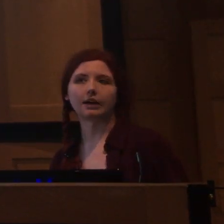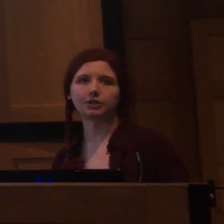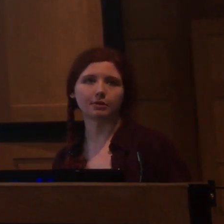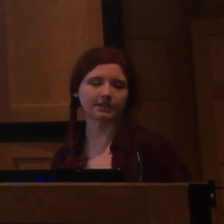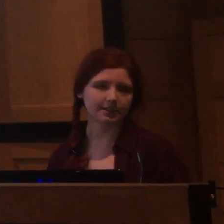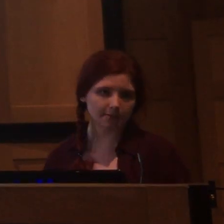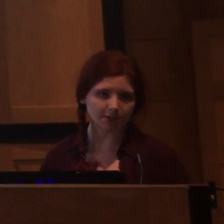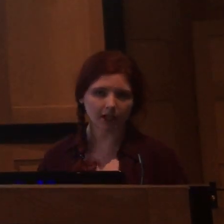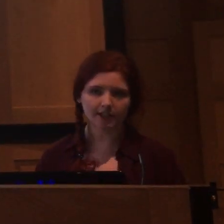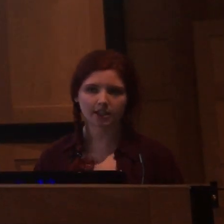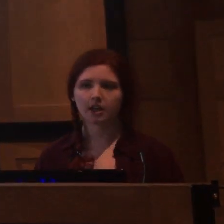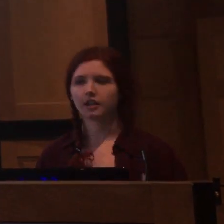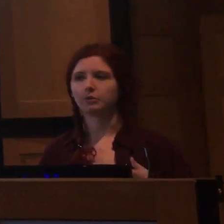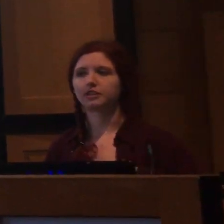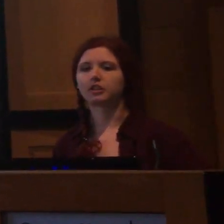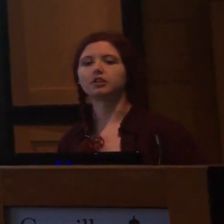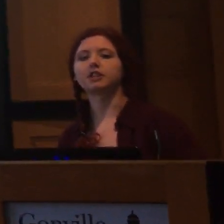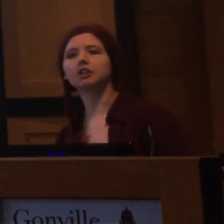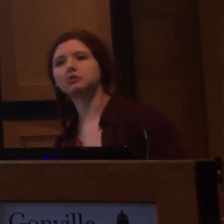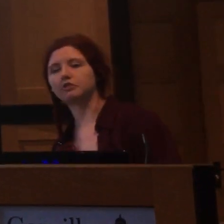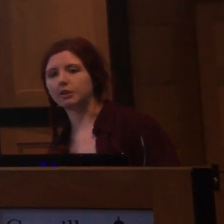weil sie stigmatisiert ist, sie ihre Kinder davon abhalten, Gebärdensprache zu lernen